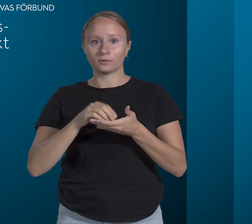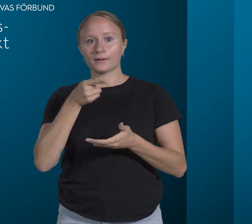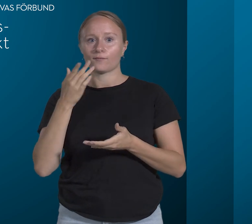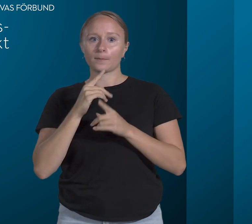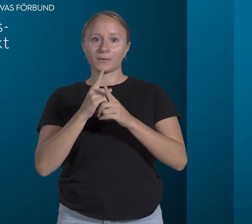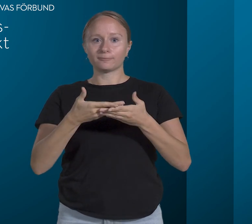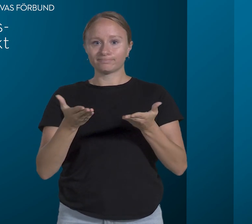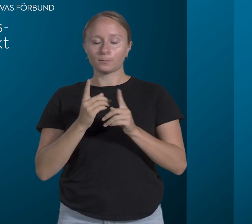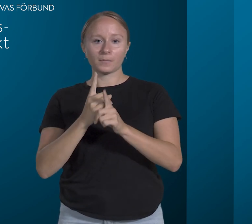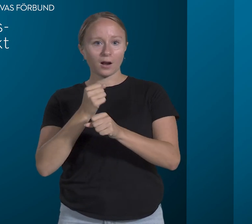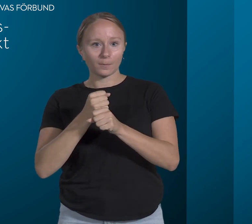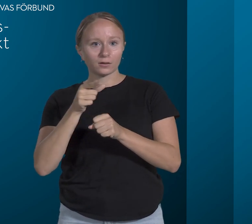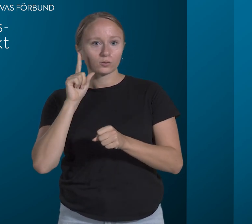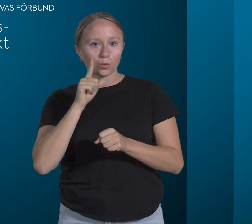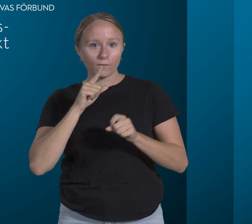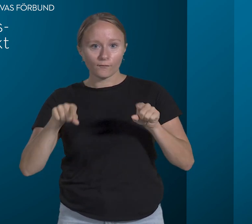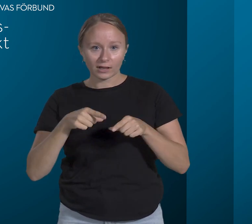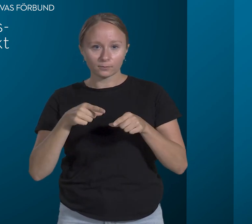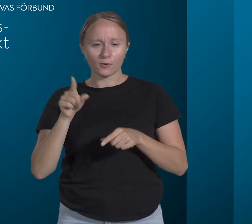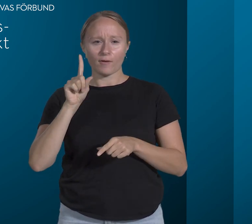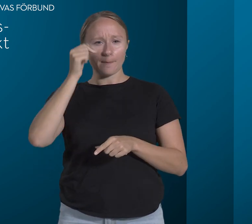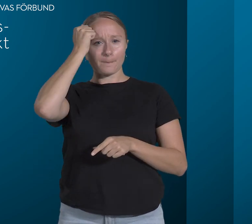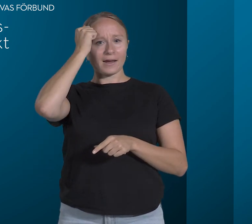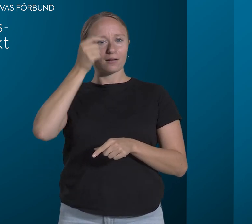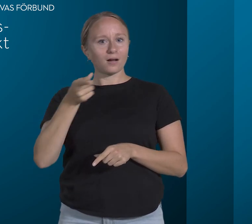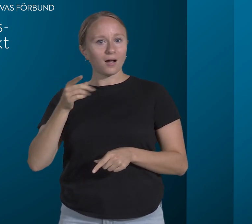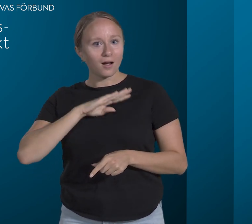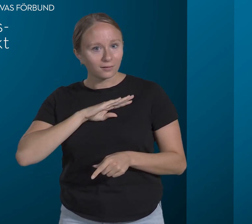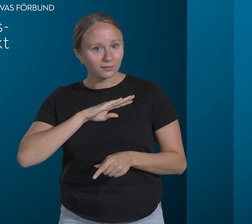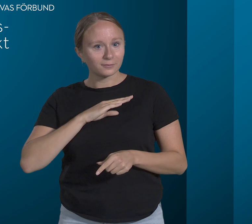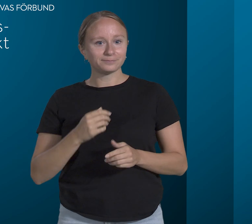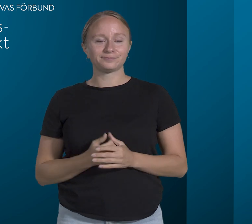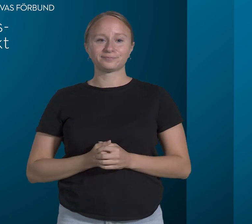programledare och de som uppträtt av sitt arbete på Dövas Video?